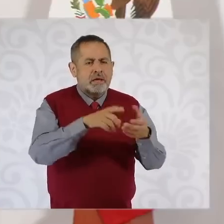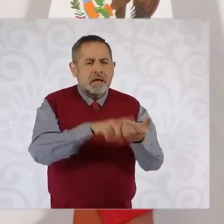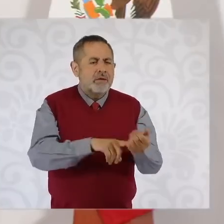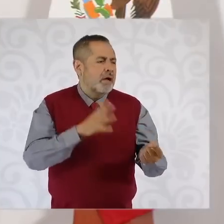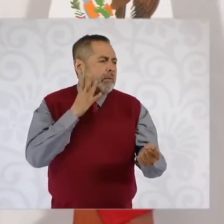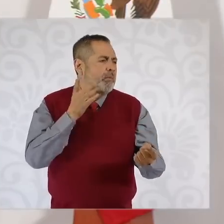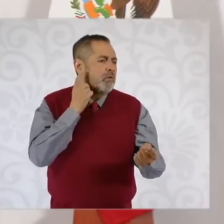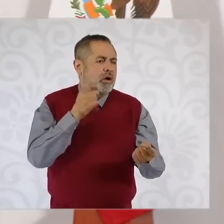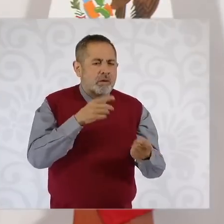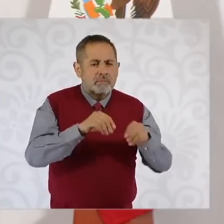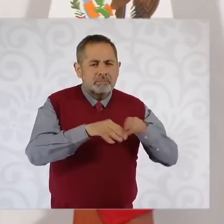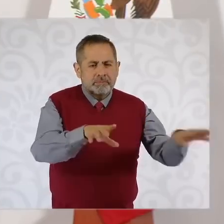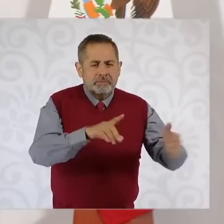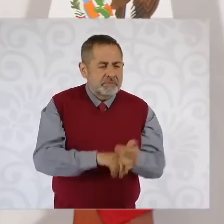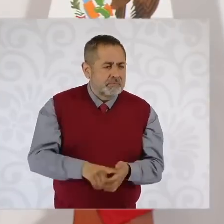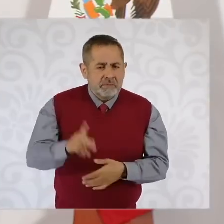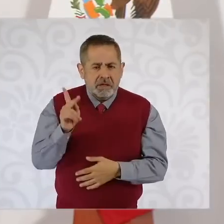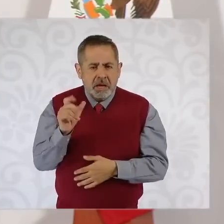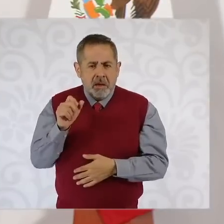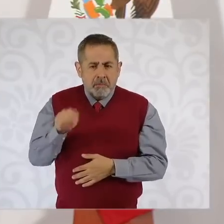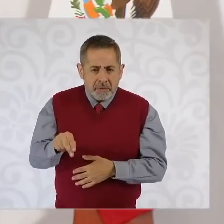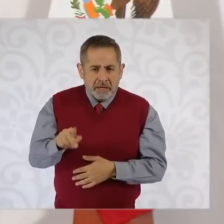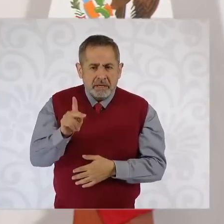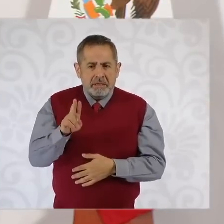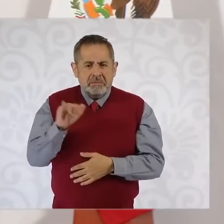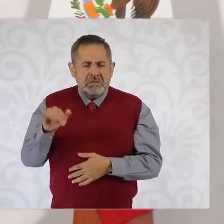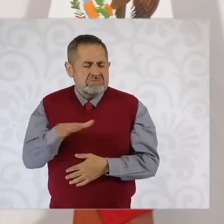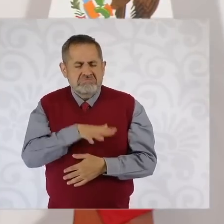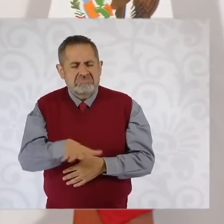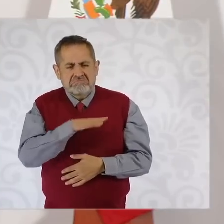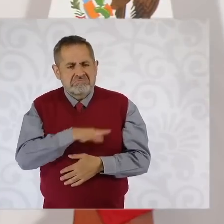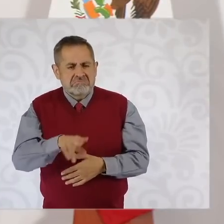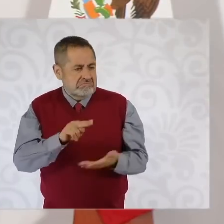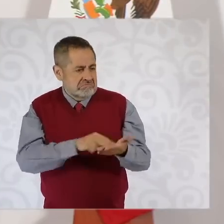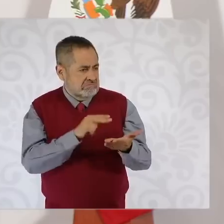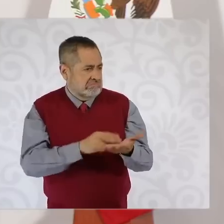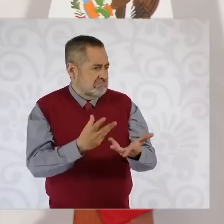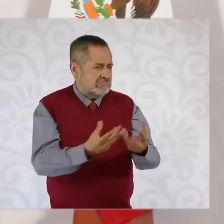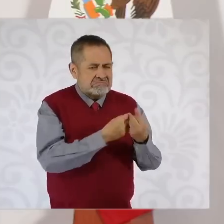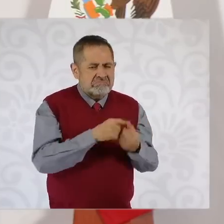se negó el pan y el pri a firmar con los otros partidos ellos sacaron sus